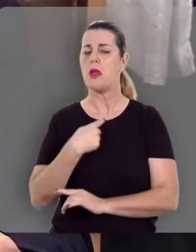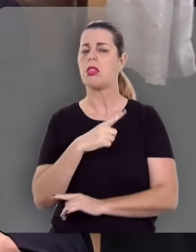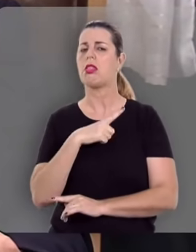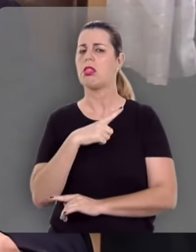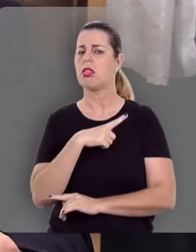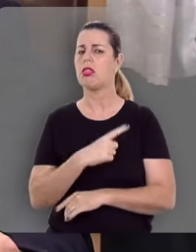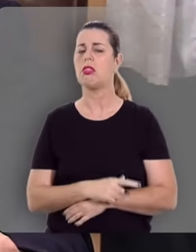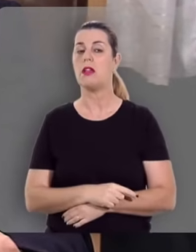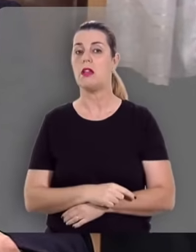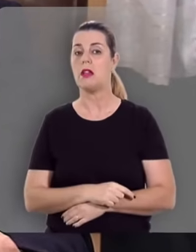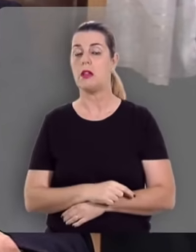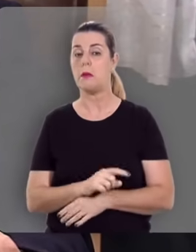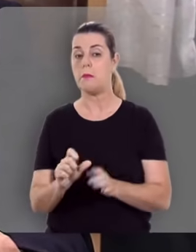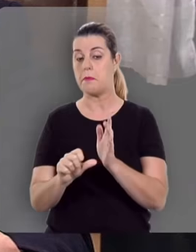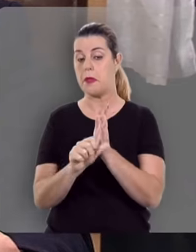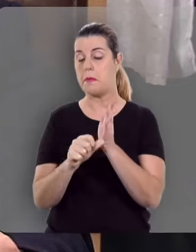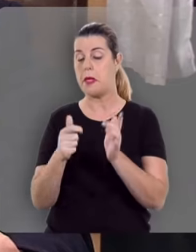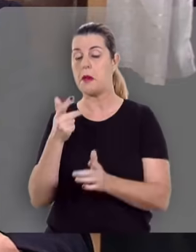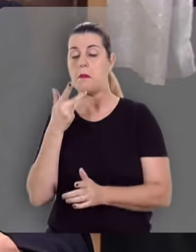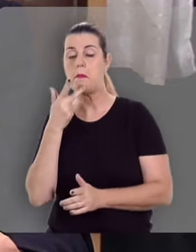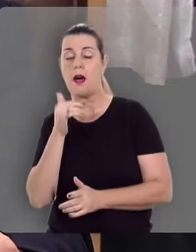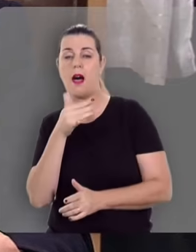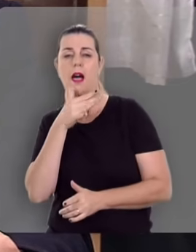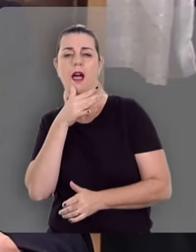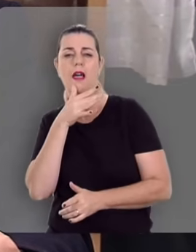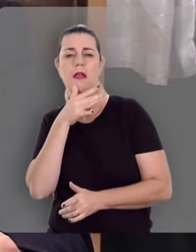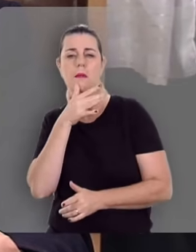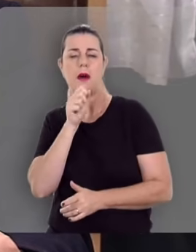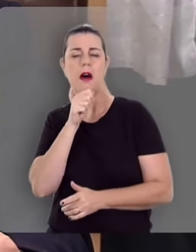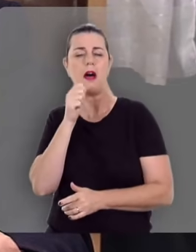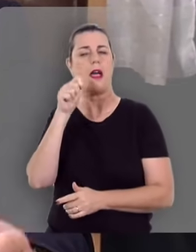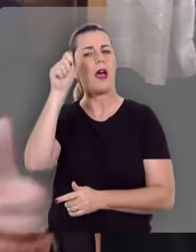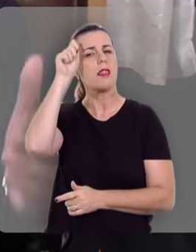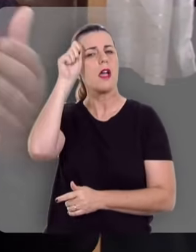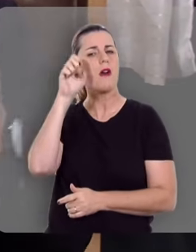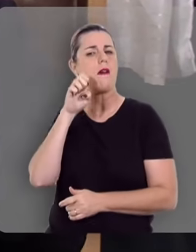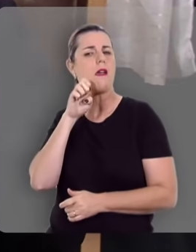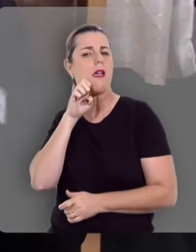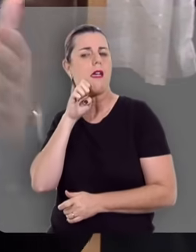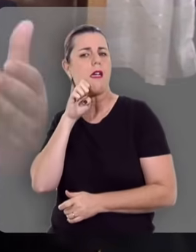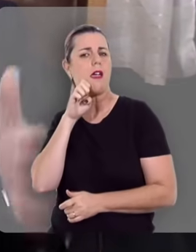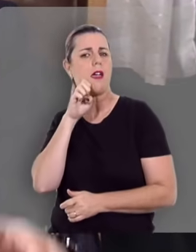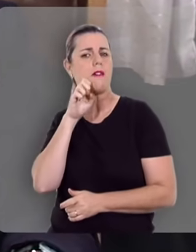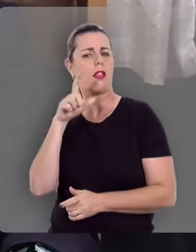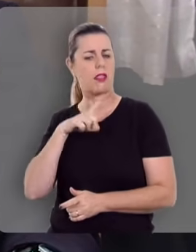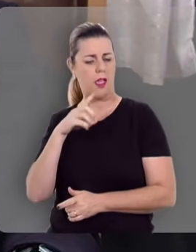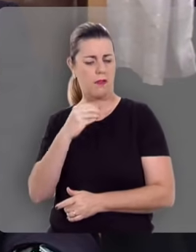depois que os nossos primeiros pais Adão e Eva caíram no pecado todos os seus descendentes se